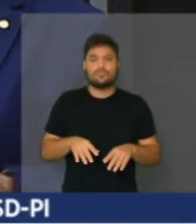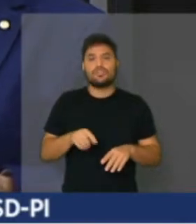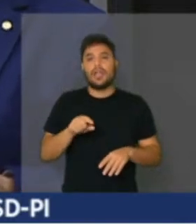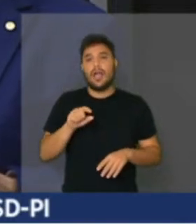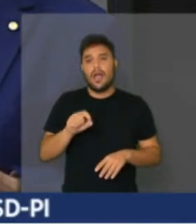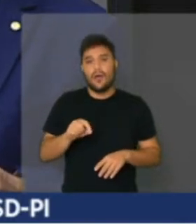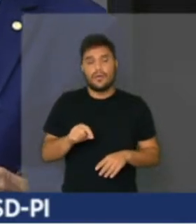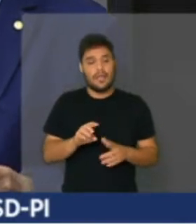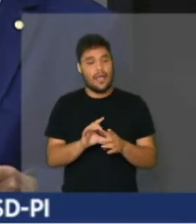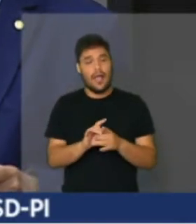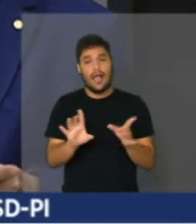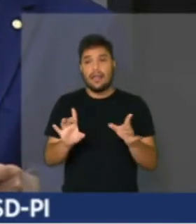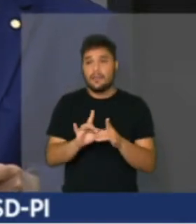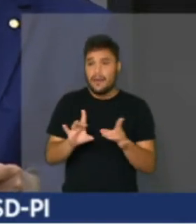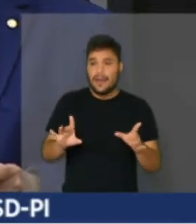DELIBERAÇÃO DA MATÉRIA E SUA POSTERIOR PROMULGAÇÃO.